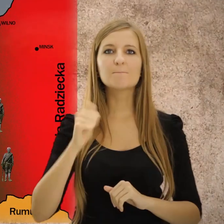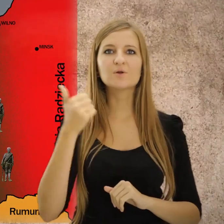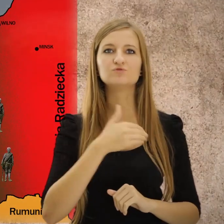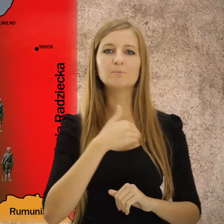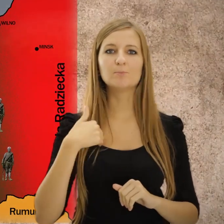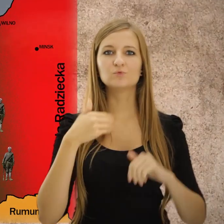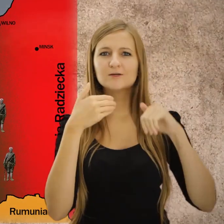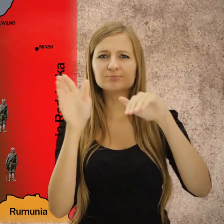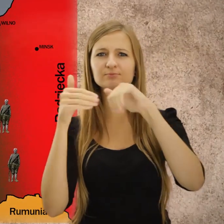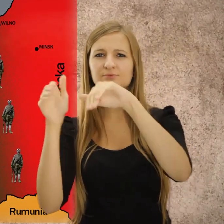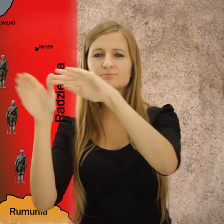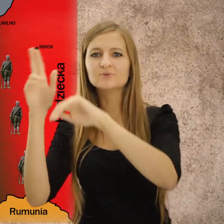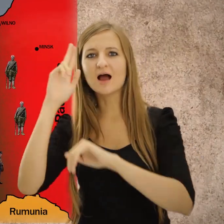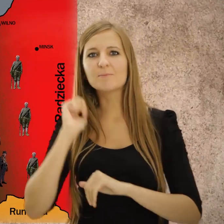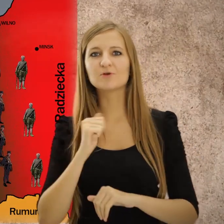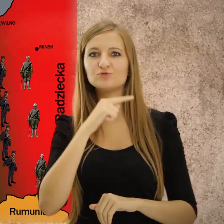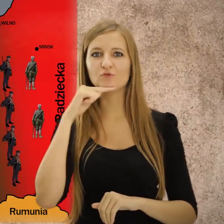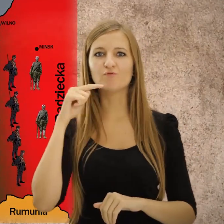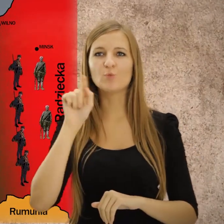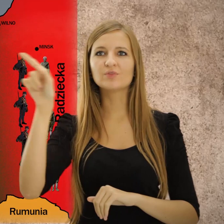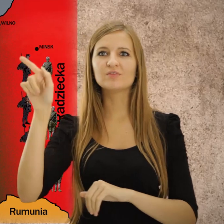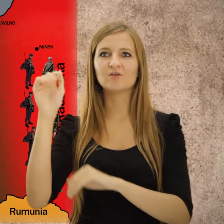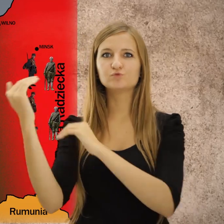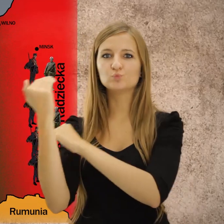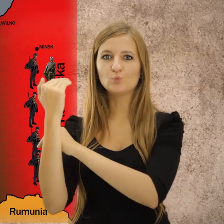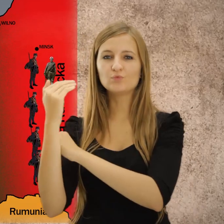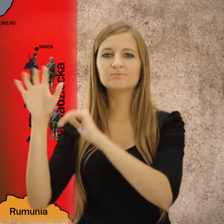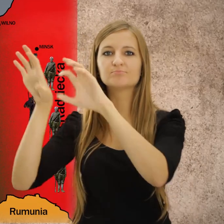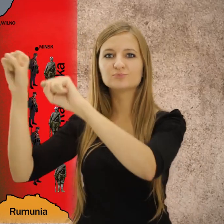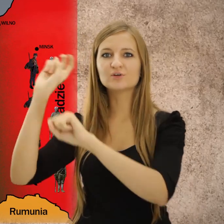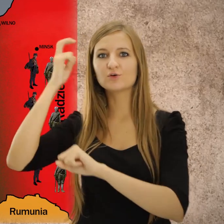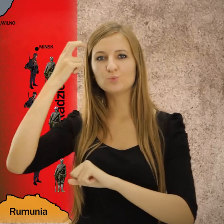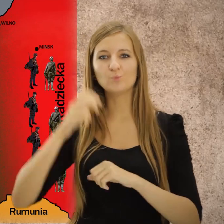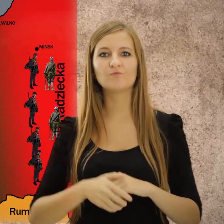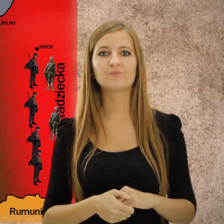Najpierw Polacy wyparli Armię Czerwoną na wschód i zajęli Kijów.